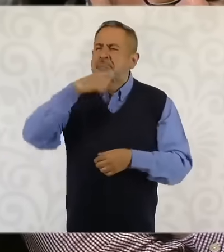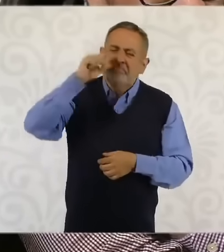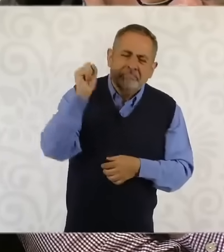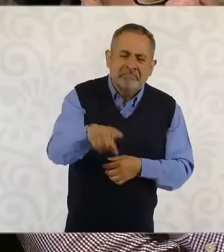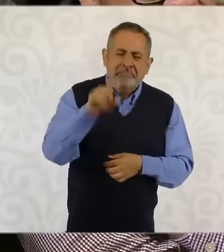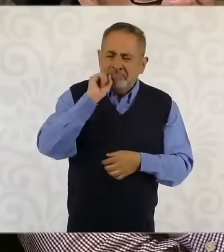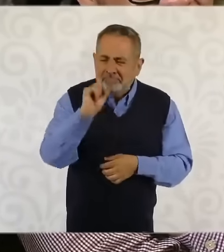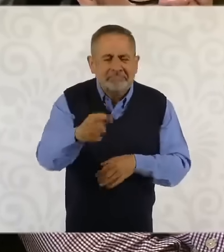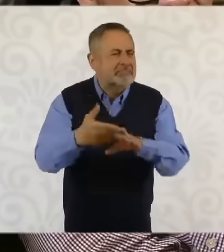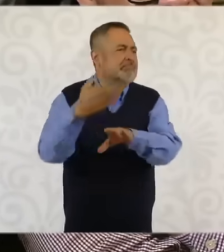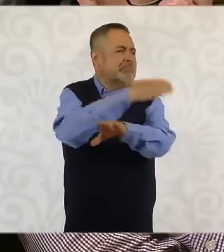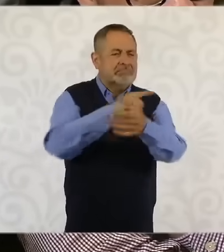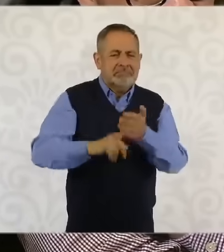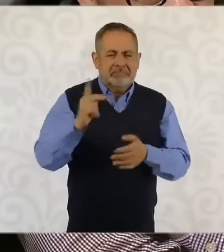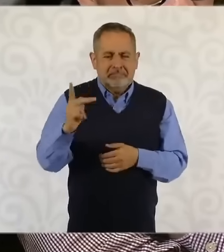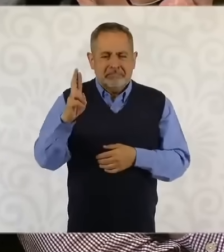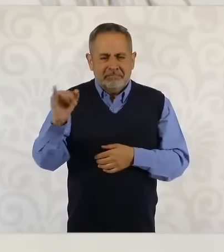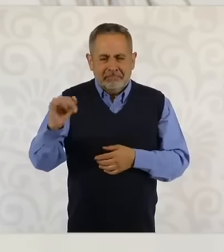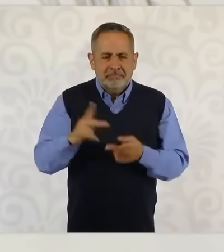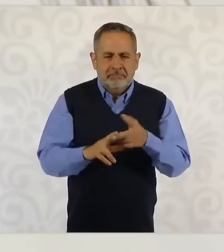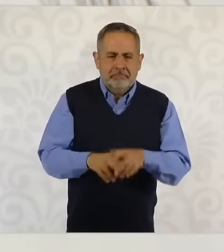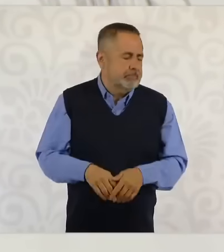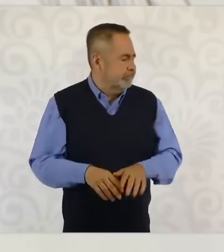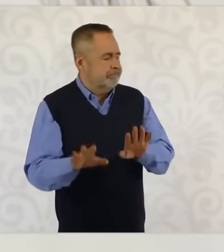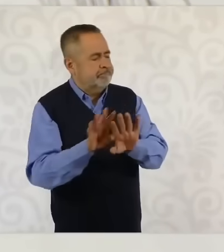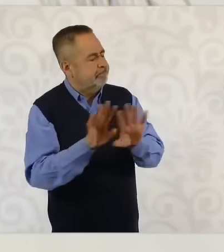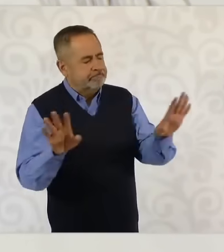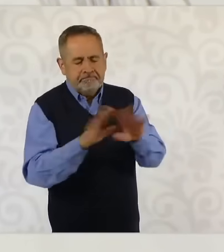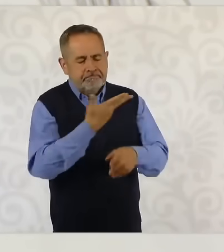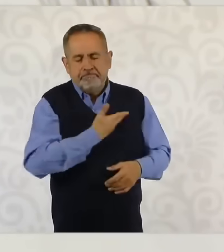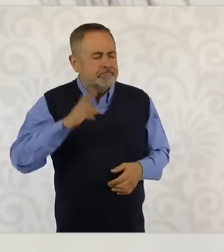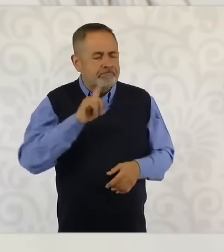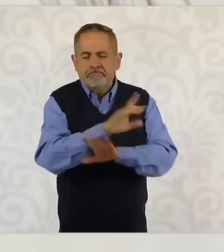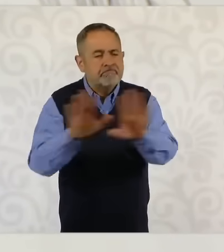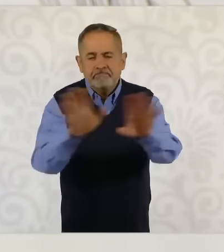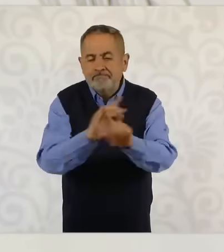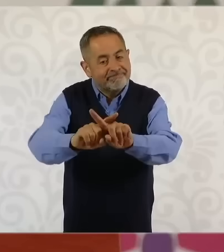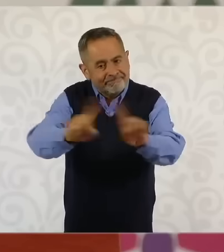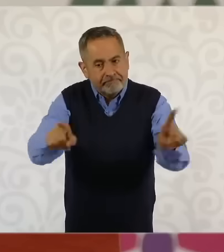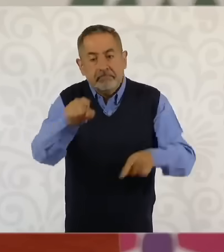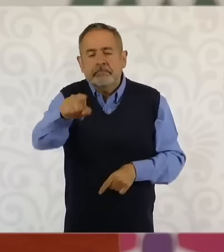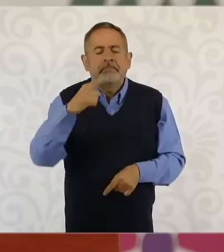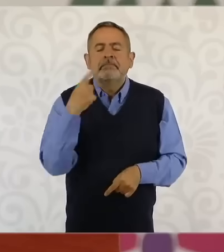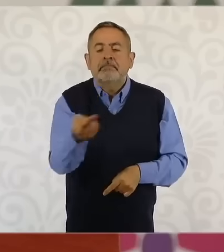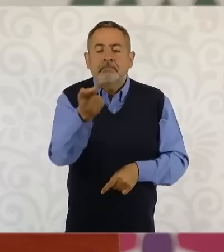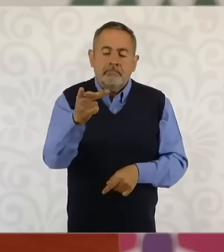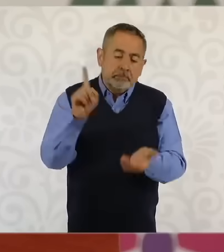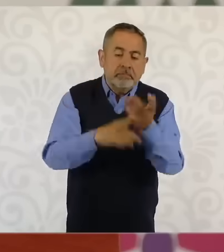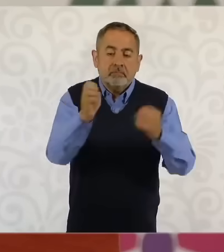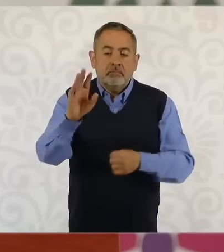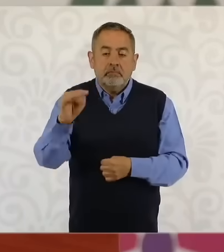sucedía con el PRI en otro ¿no perdón con el PRI cedillo ¿qué hizo a ver en el 94 ¿qué hizo Cedillo